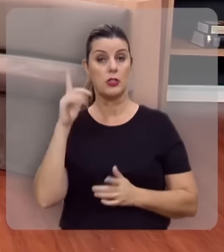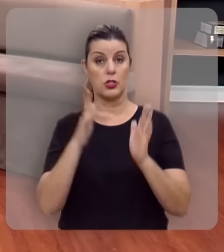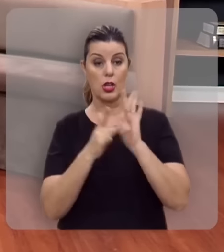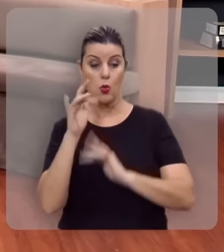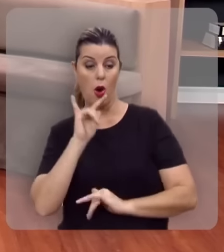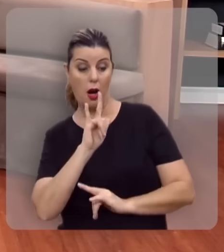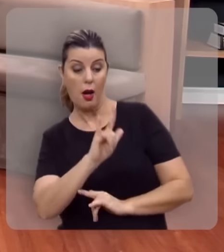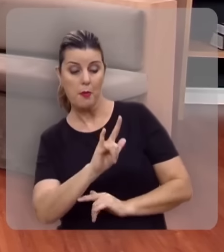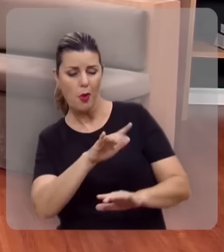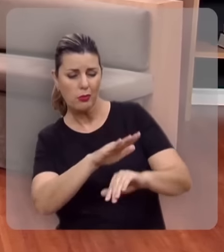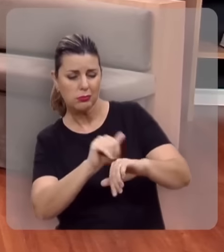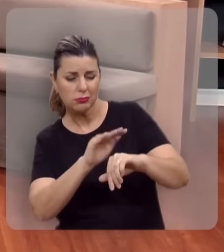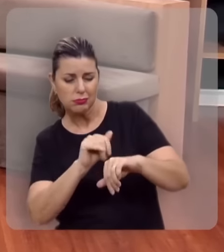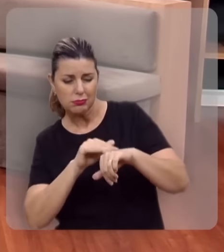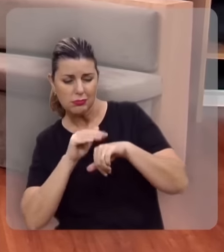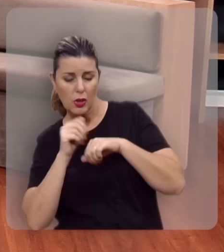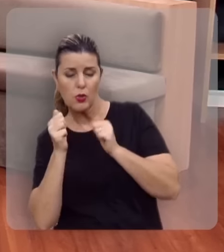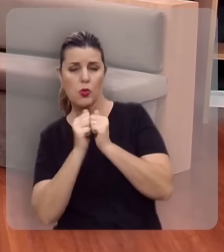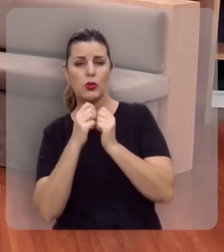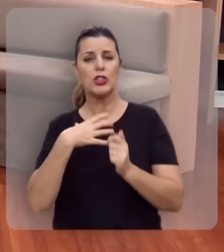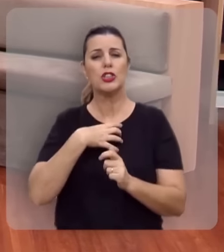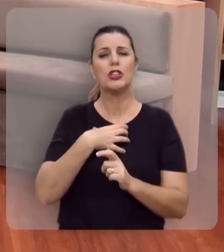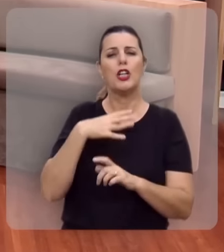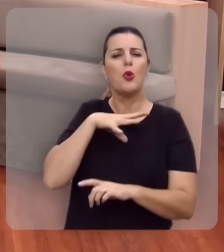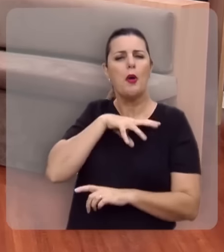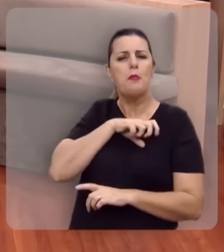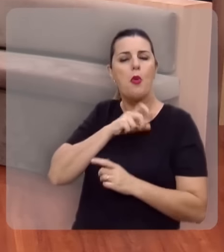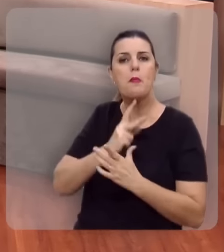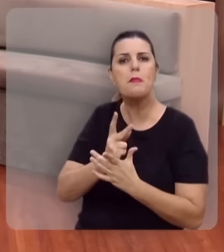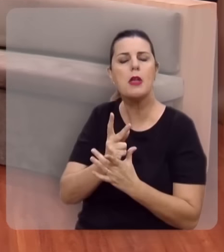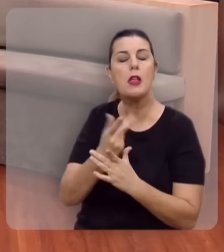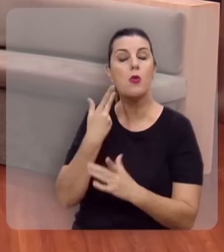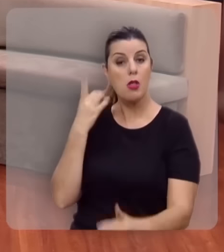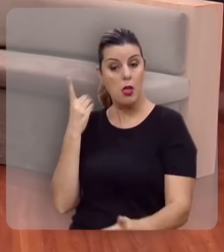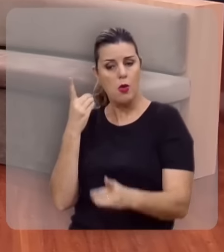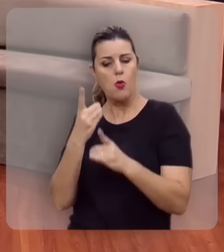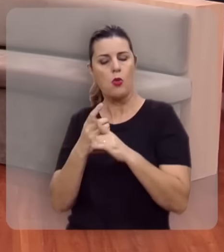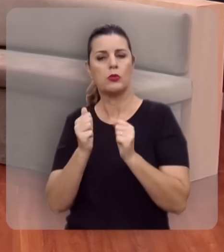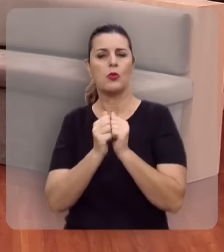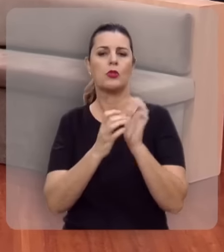amou você, atraiu você para Ele com cordas de amor, quando você tem este encontro com ele